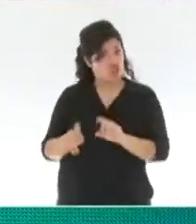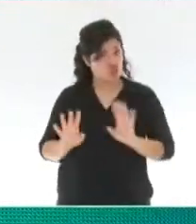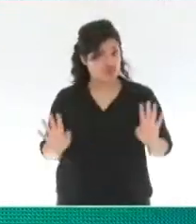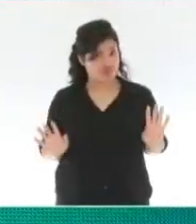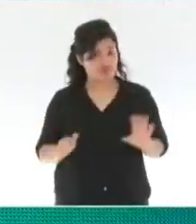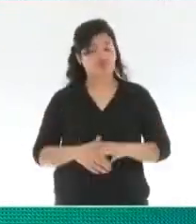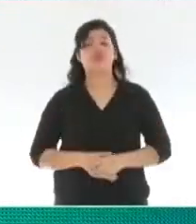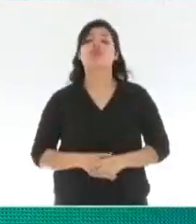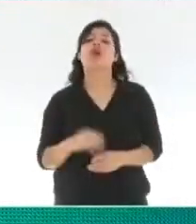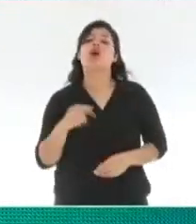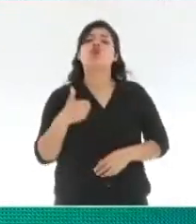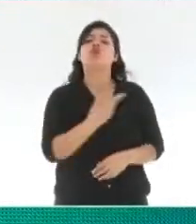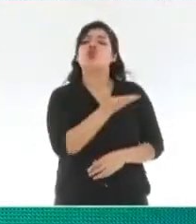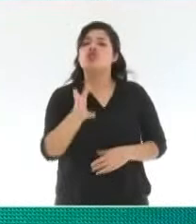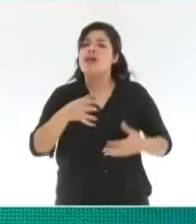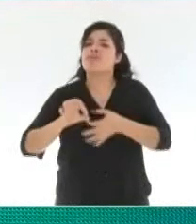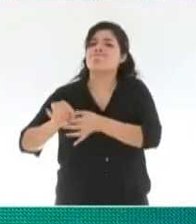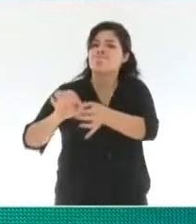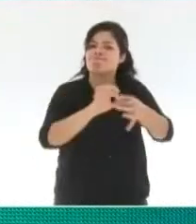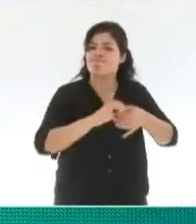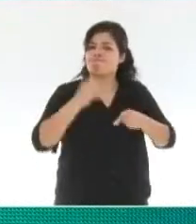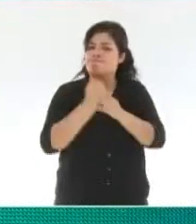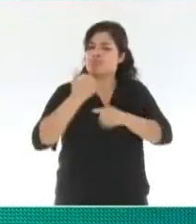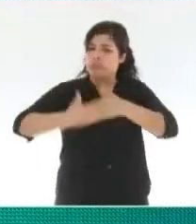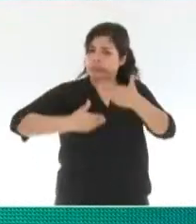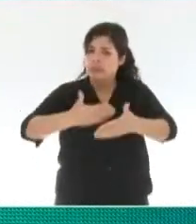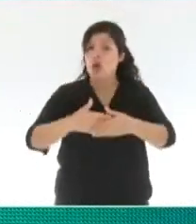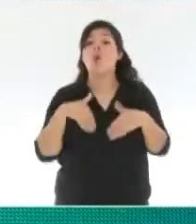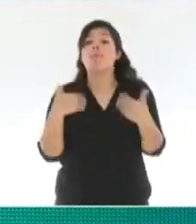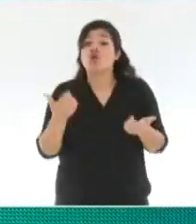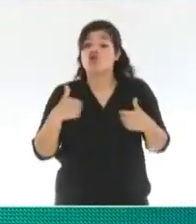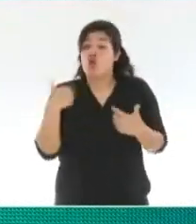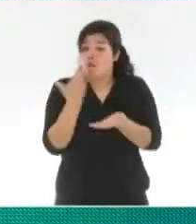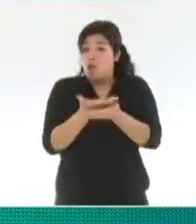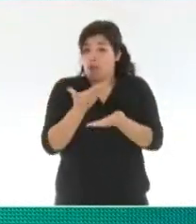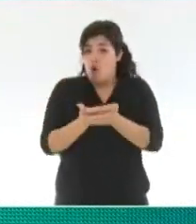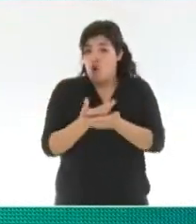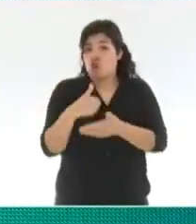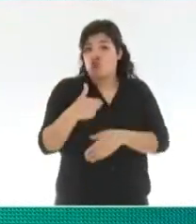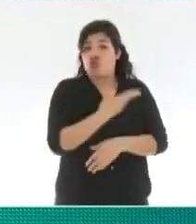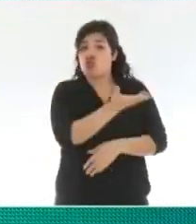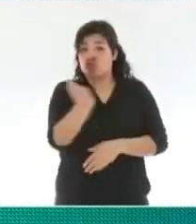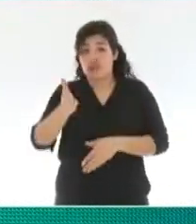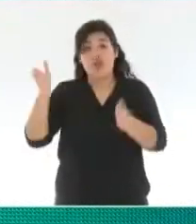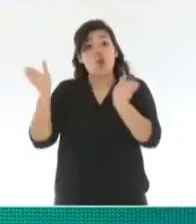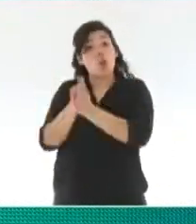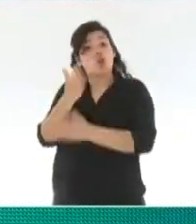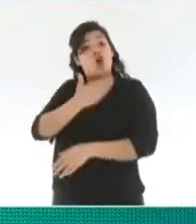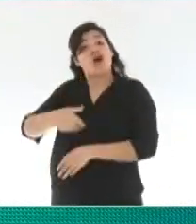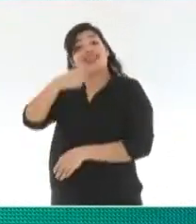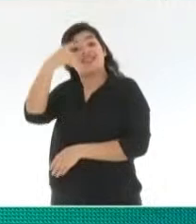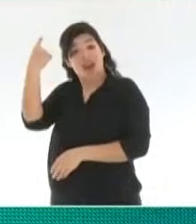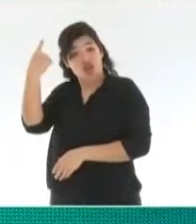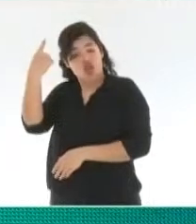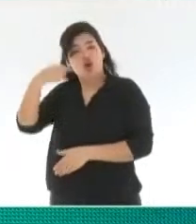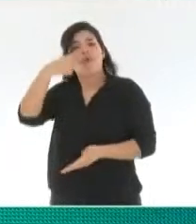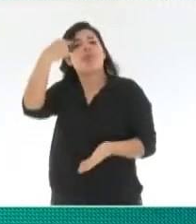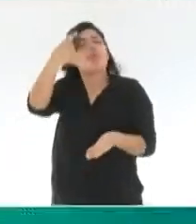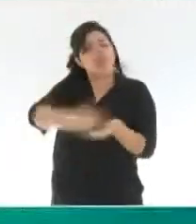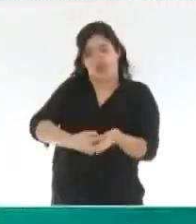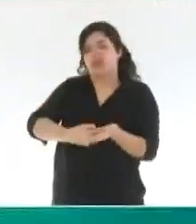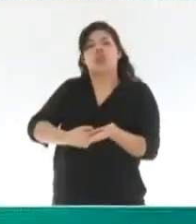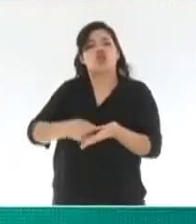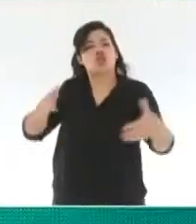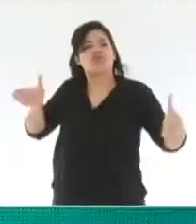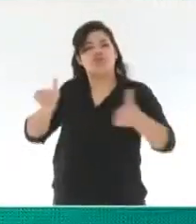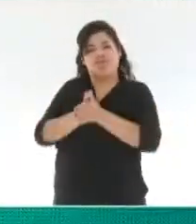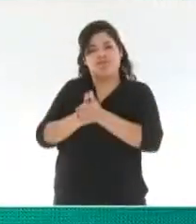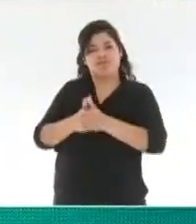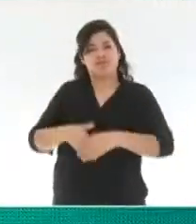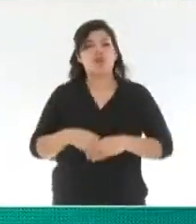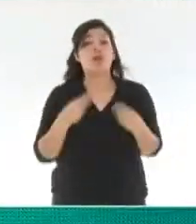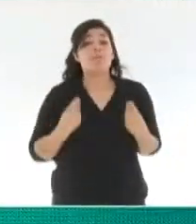FUERON LOS VECINOS Y SU GESTIóÓ